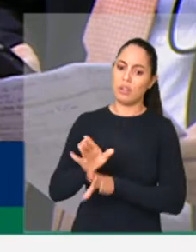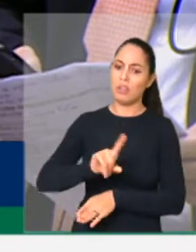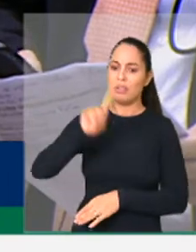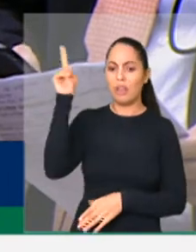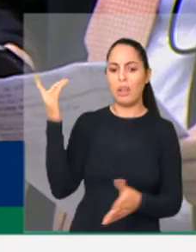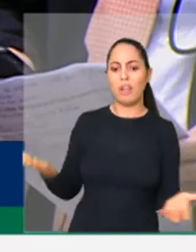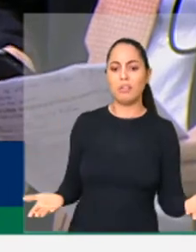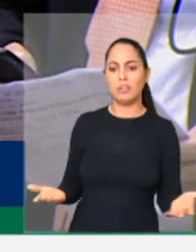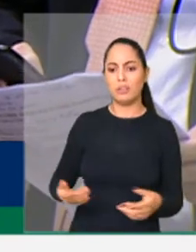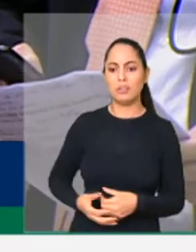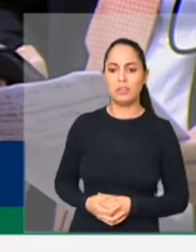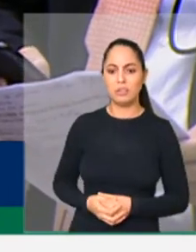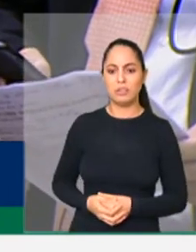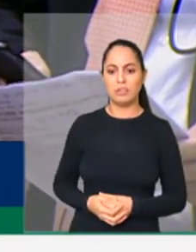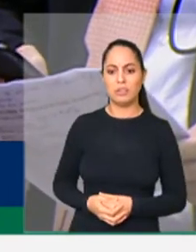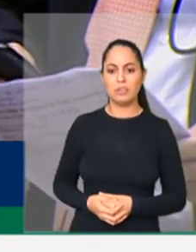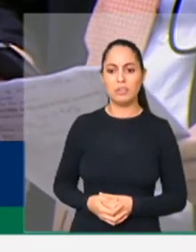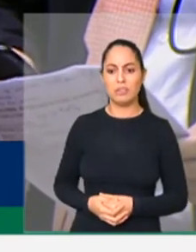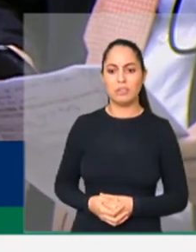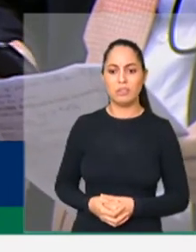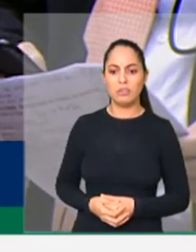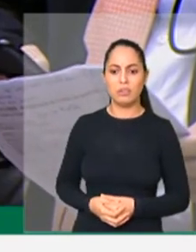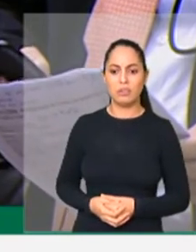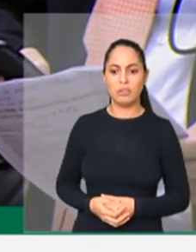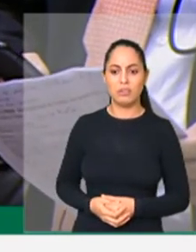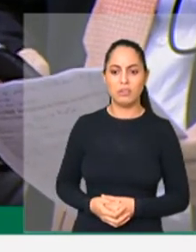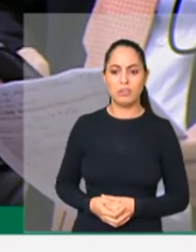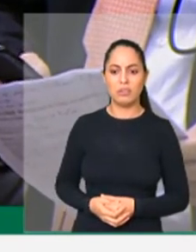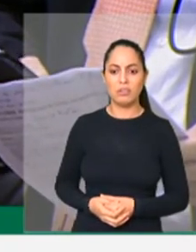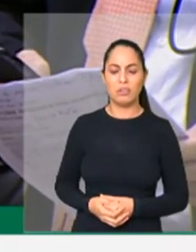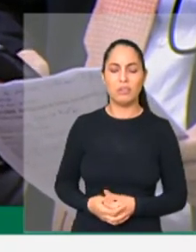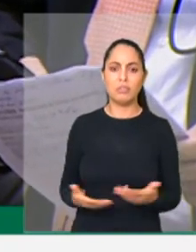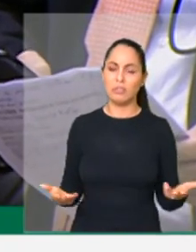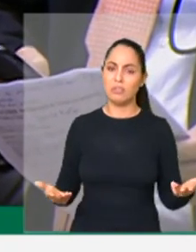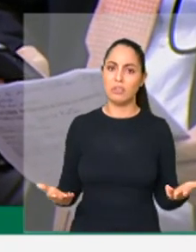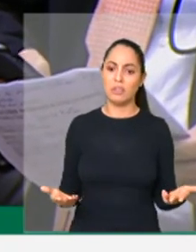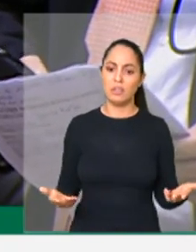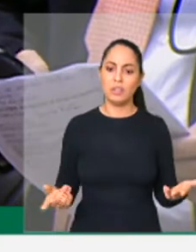VAI PENALIZAR AS EMPRESAS E VAI CAUSAR AINDA MAIS DESEMPREGO NO MOMENTO DE TANTO TRANSTORNOS COMO O QUE NÓS